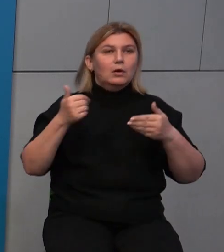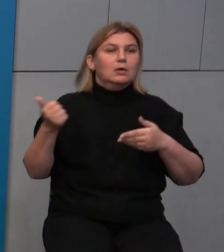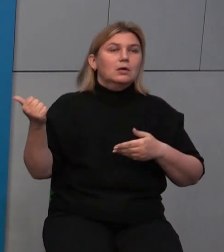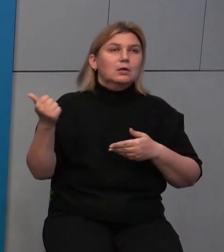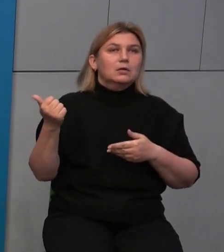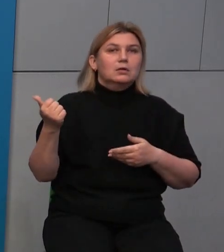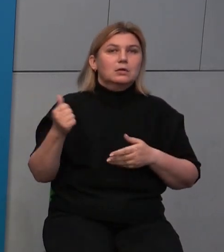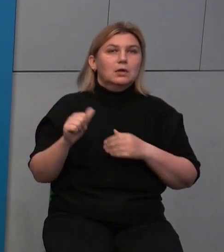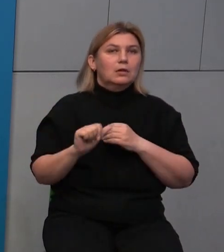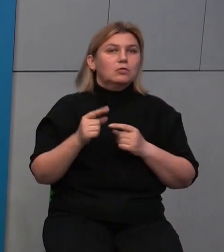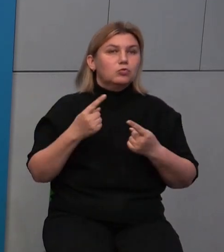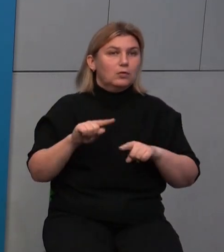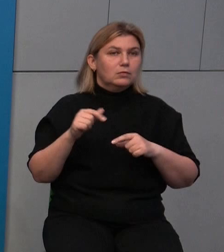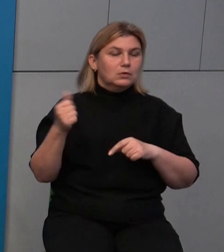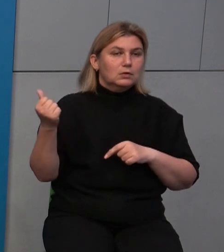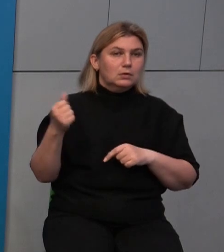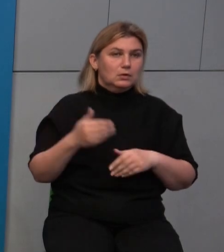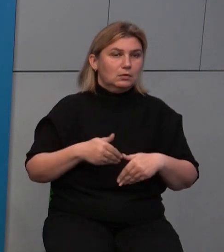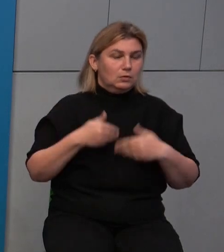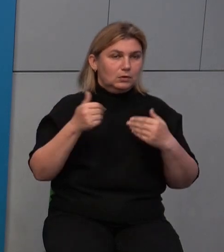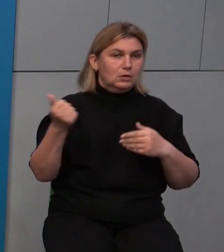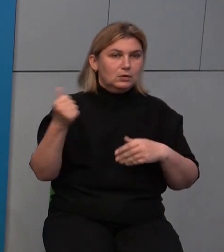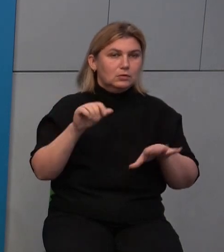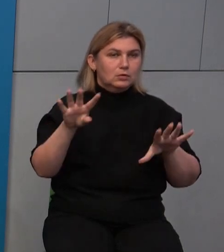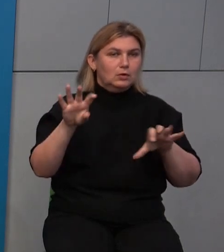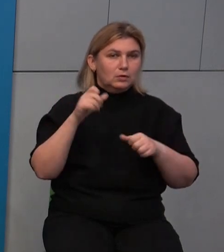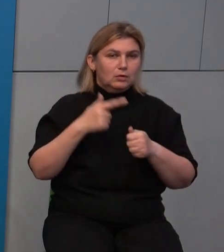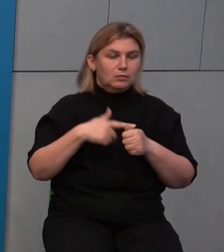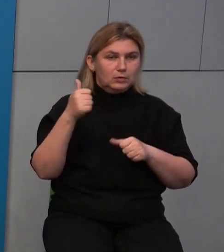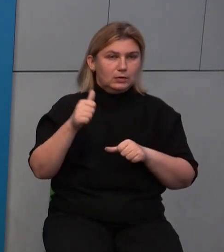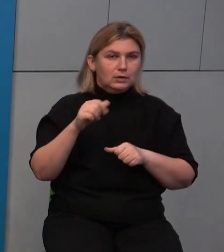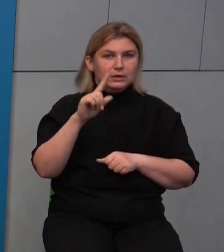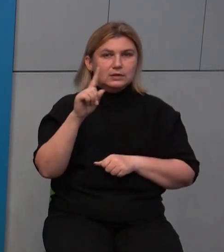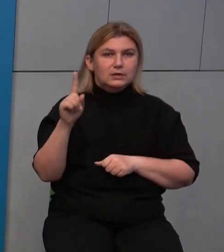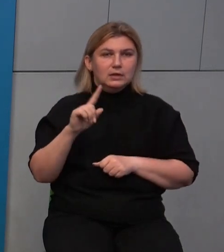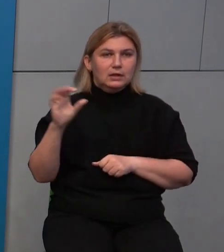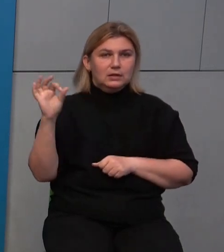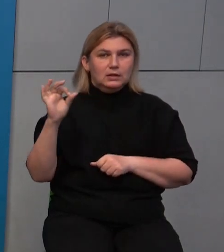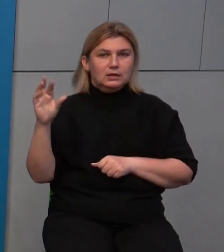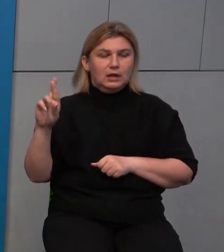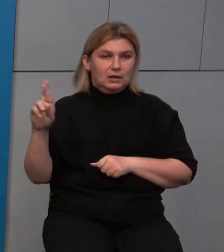w dowodzie, w 1921 roku w ZSRR we Lwowie.